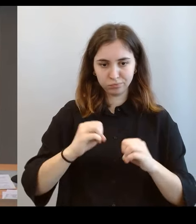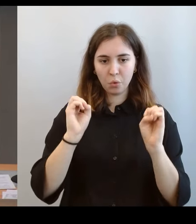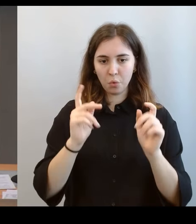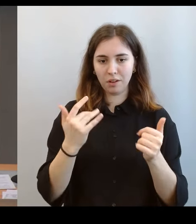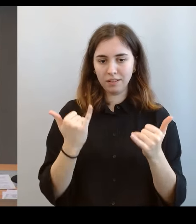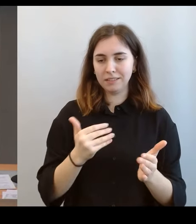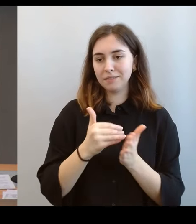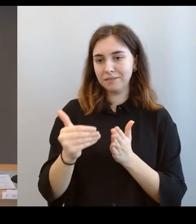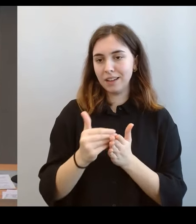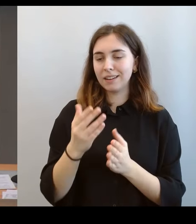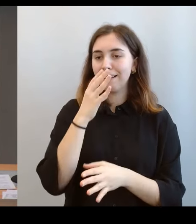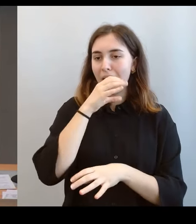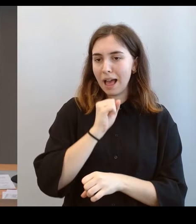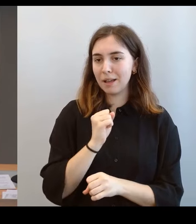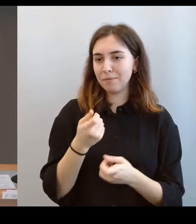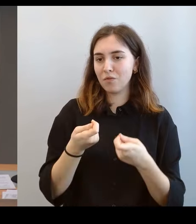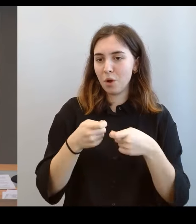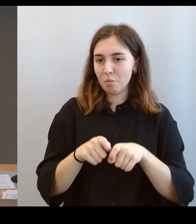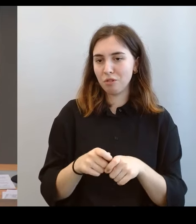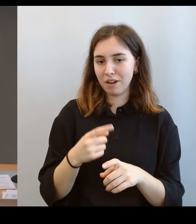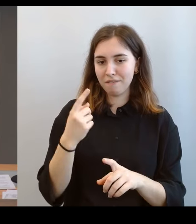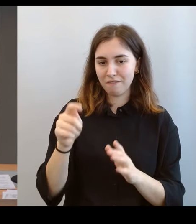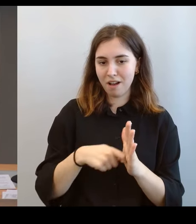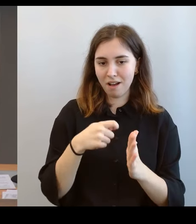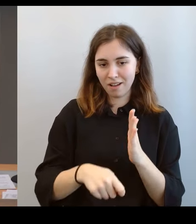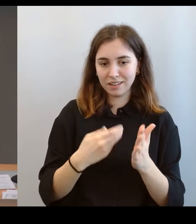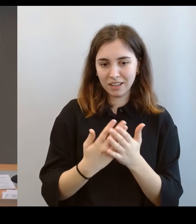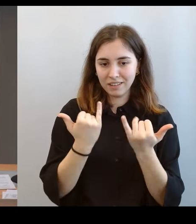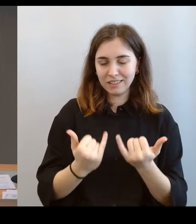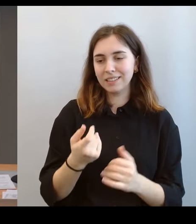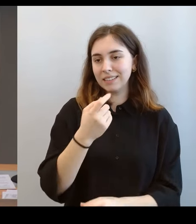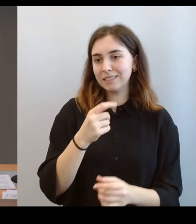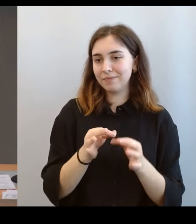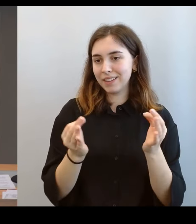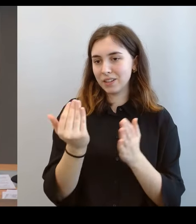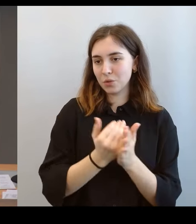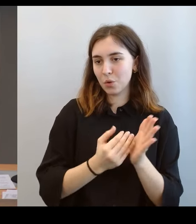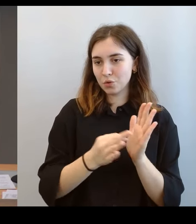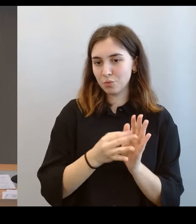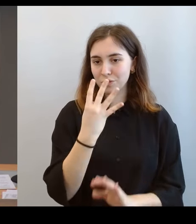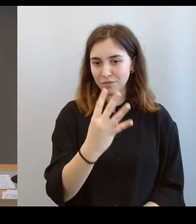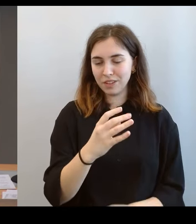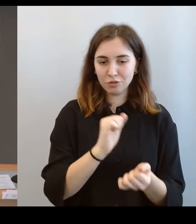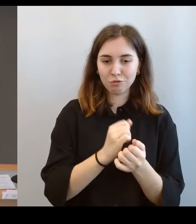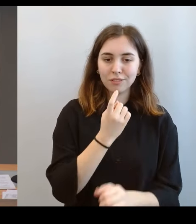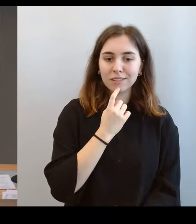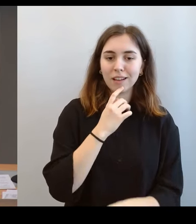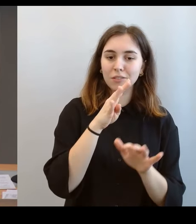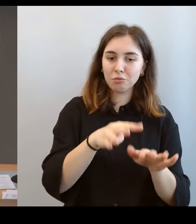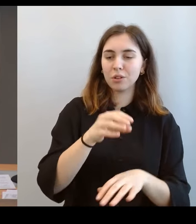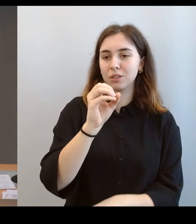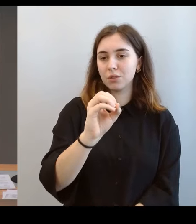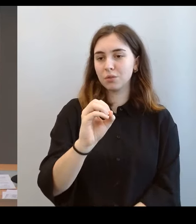Ich rufe dazu auf, Tagesordnungspunkt vier Drucksache 19/909. Wahl eines stellvertretenden Mitglieds und